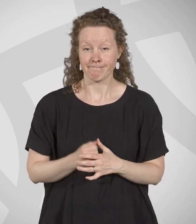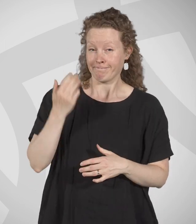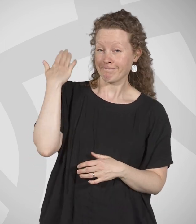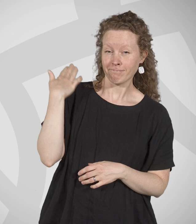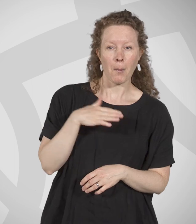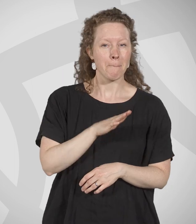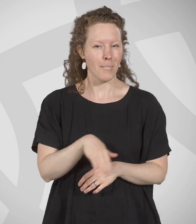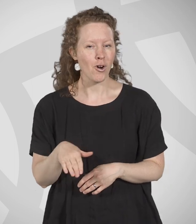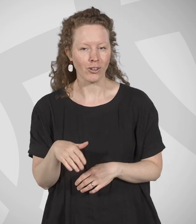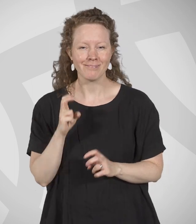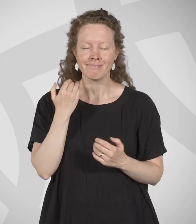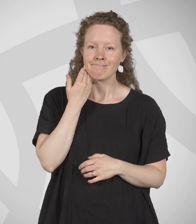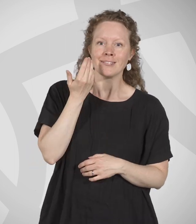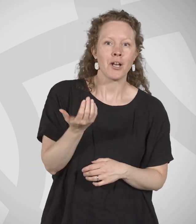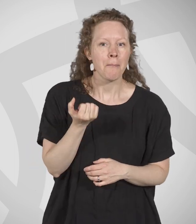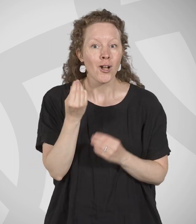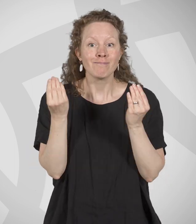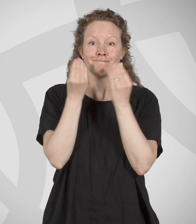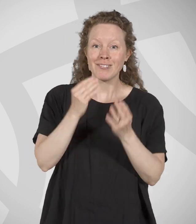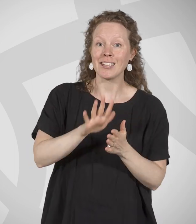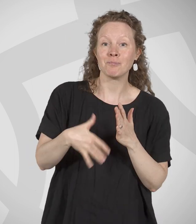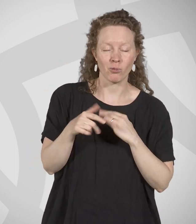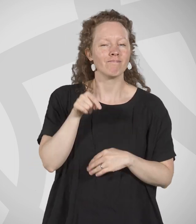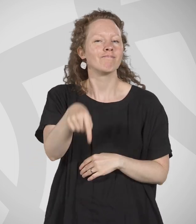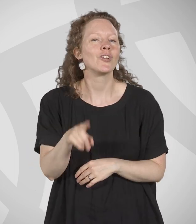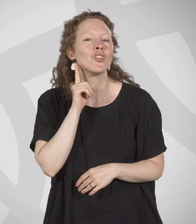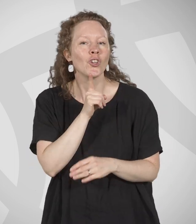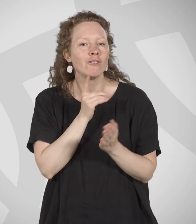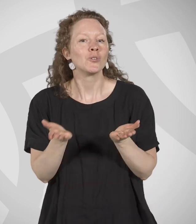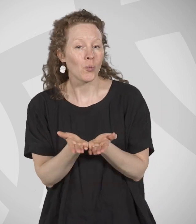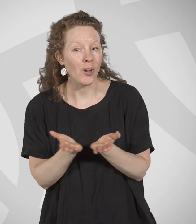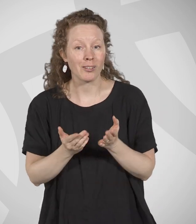Tidigare lärde barn sig teckenspråk senast i skolor för döva.